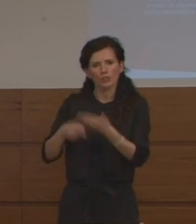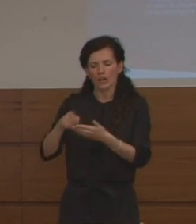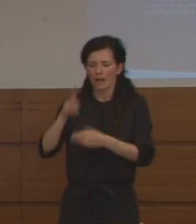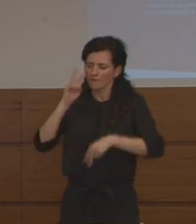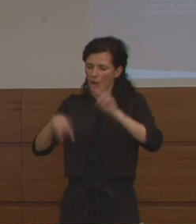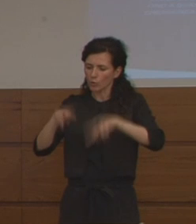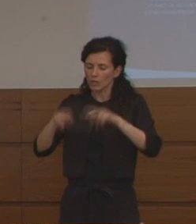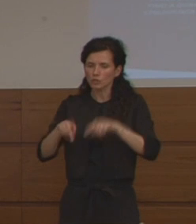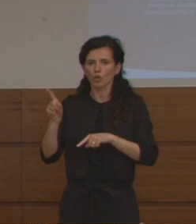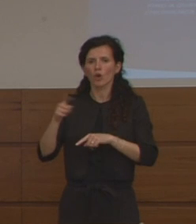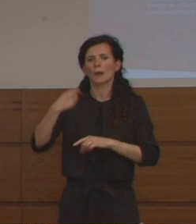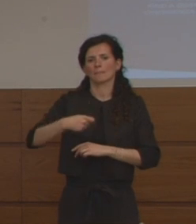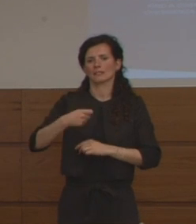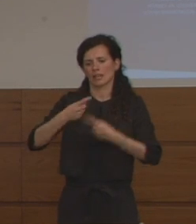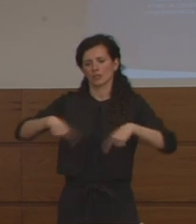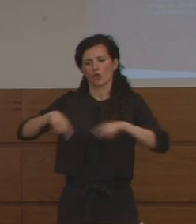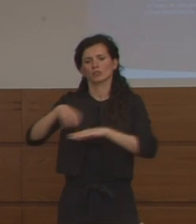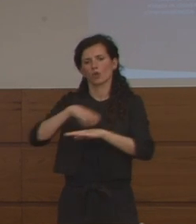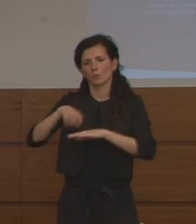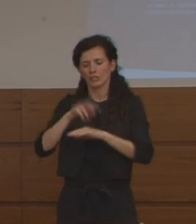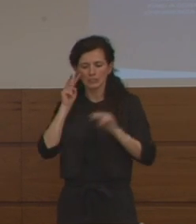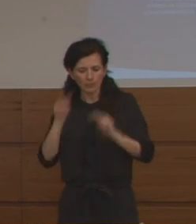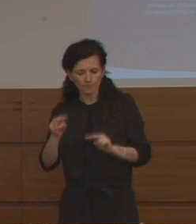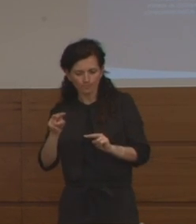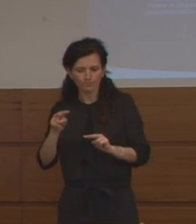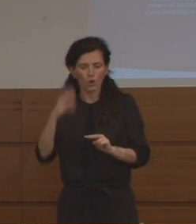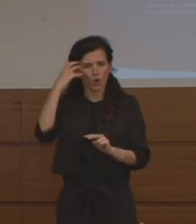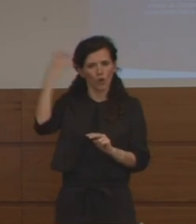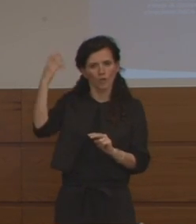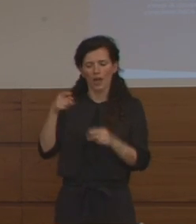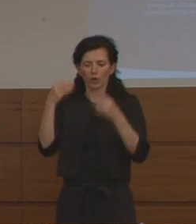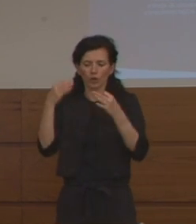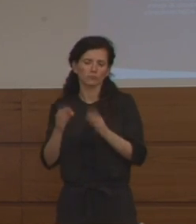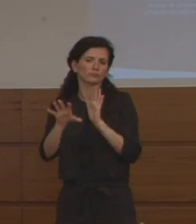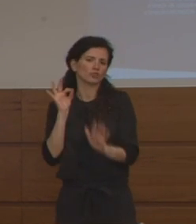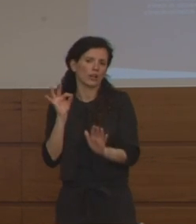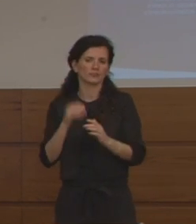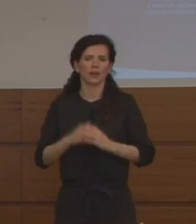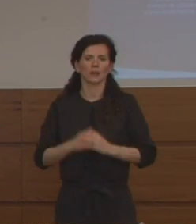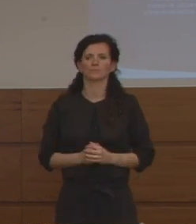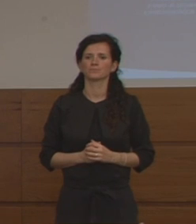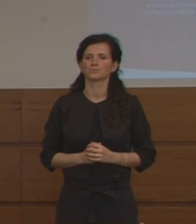Consiglio dei Ministri e dal Governo nella sua interezza.